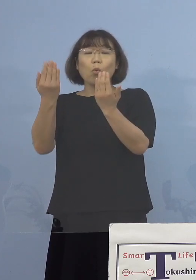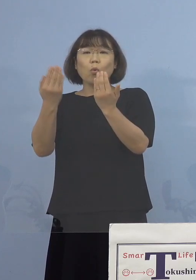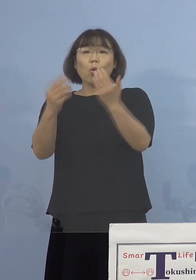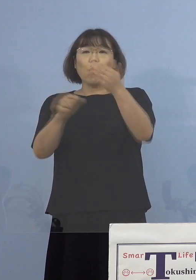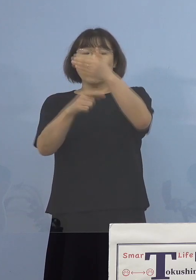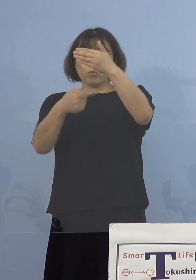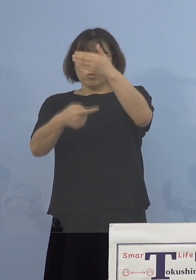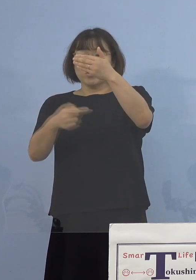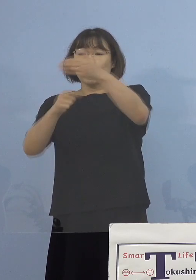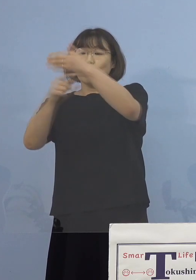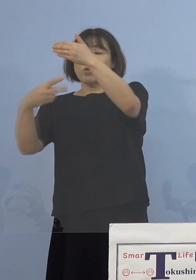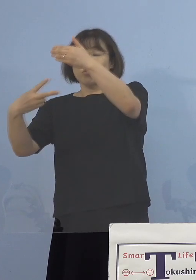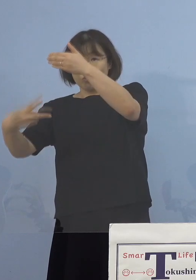（保健福祉部長） あとすみません